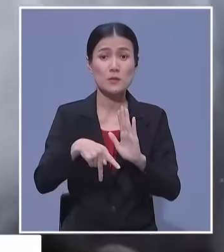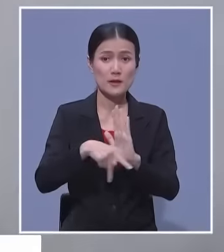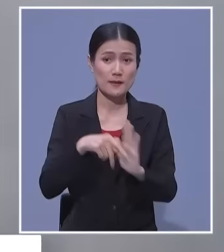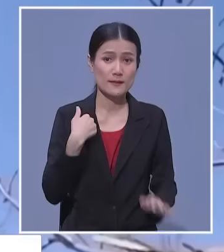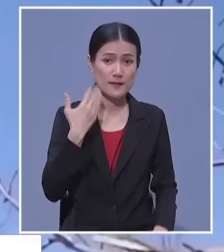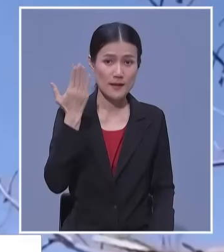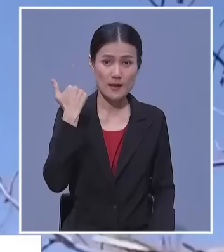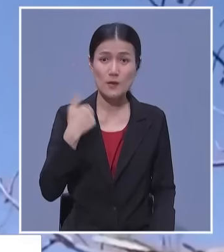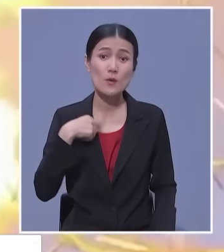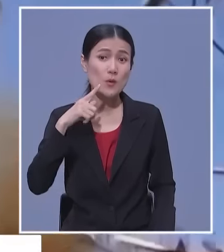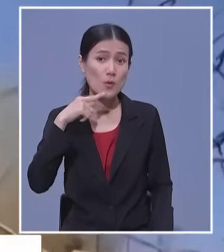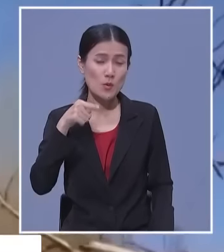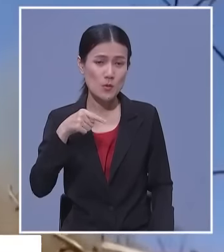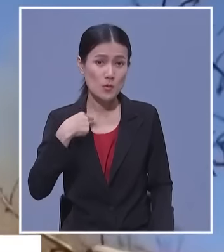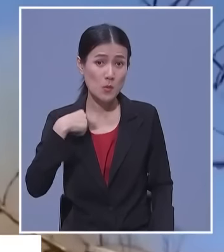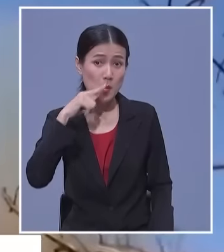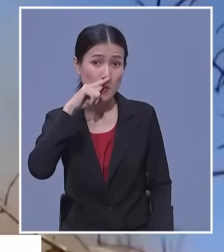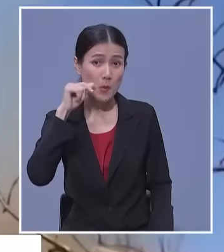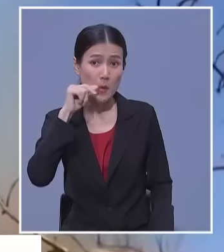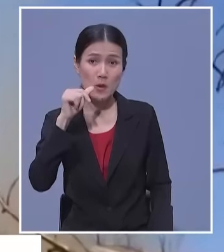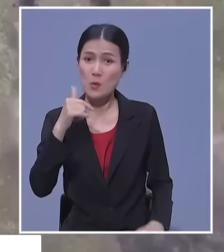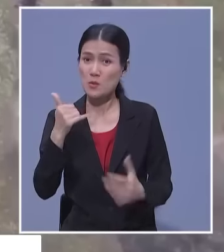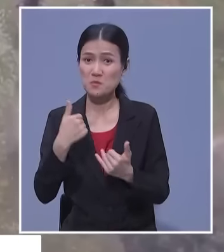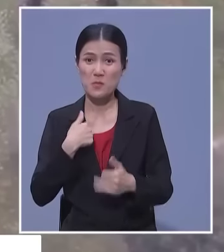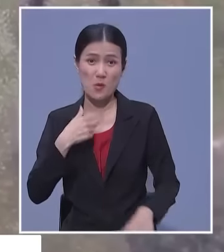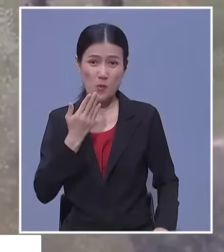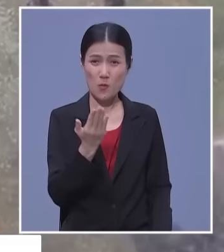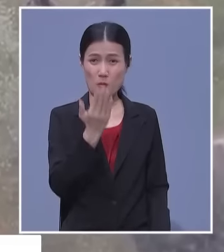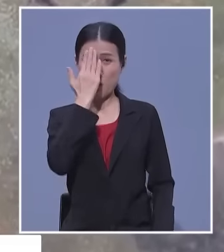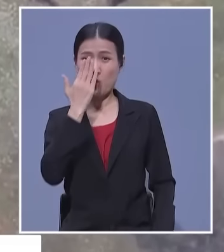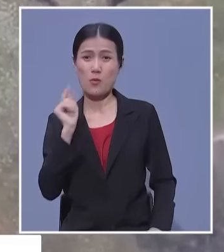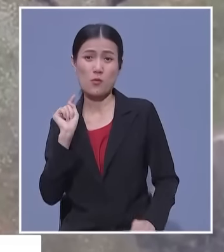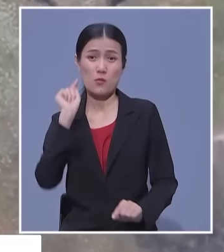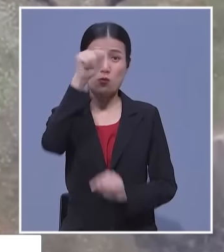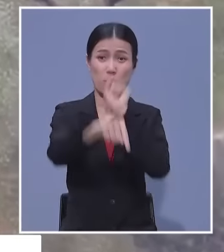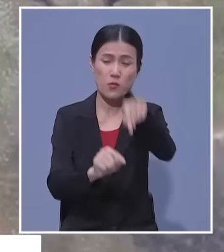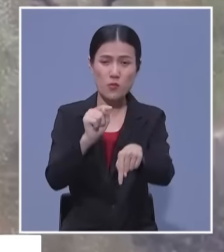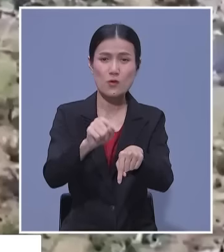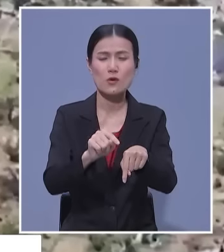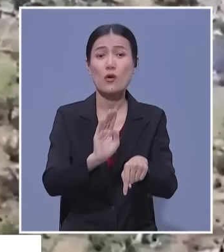ที่ยูเครนเปิดฉากโจมตีแบบสายฟ้าแลบใน ภูมิภาคเคิสซึ่งตั้งอยู่ที่บริเวณชายแดน